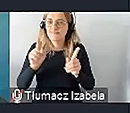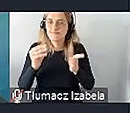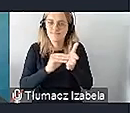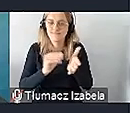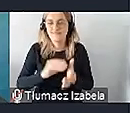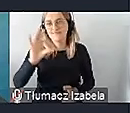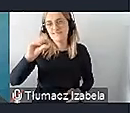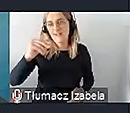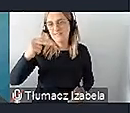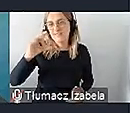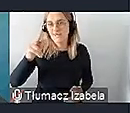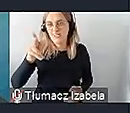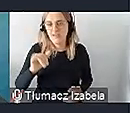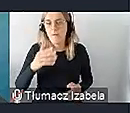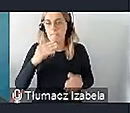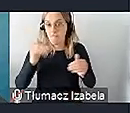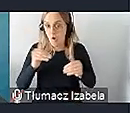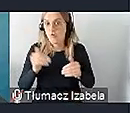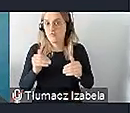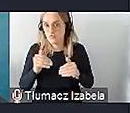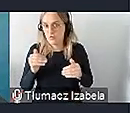które nam tutaj mogą pomóc